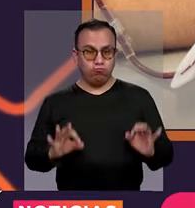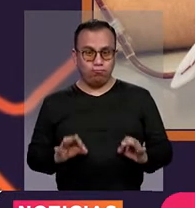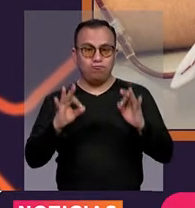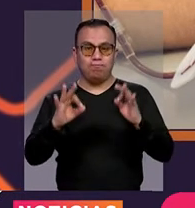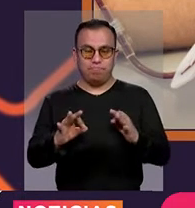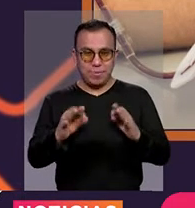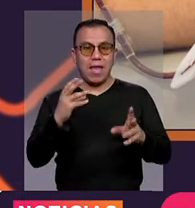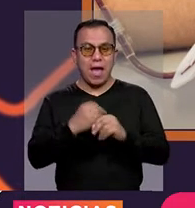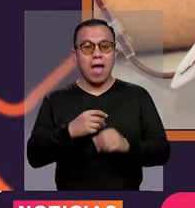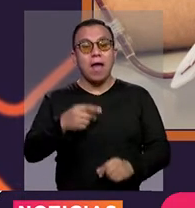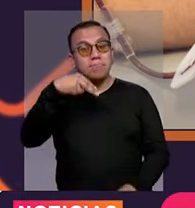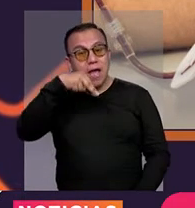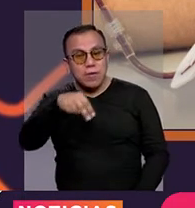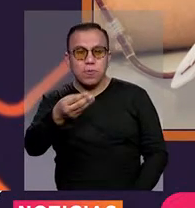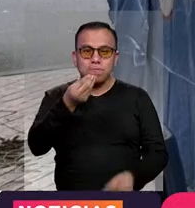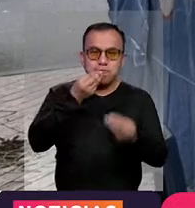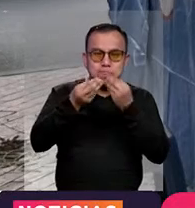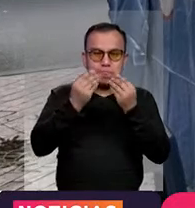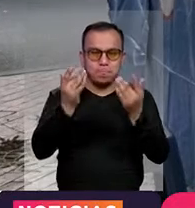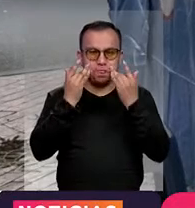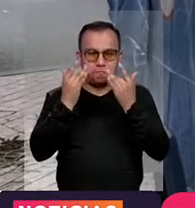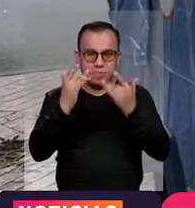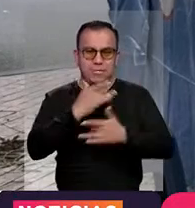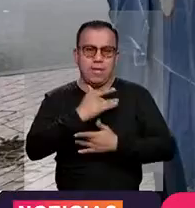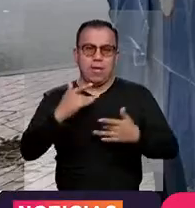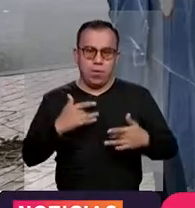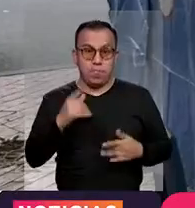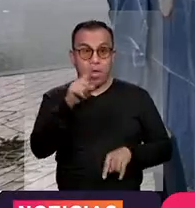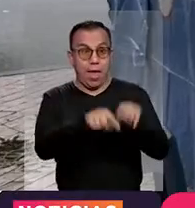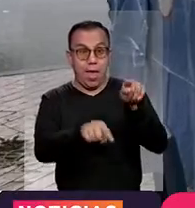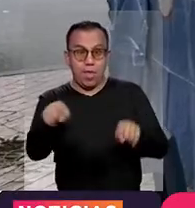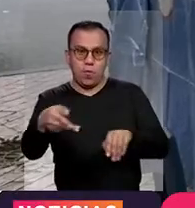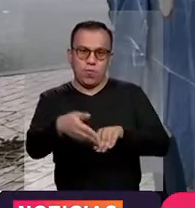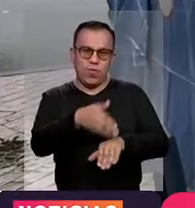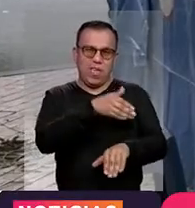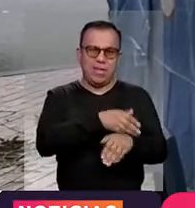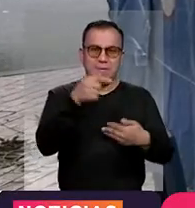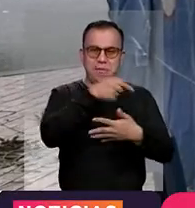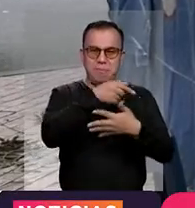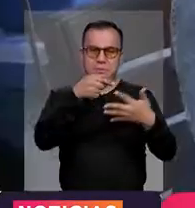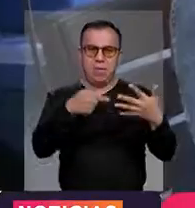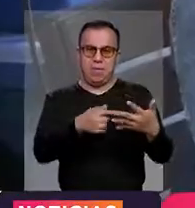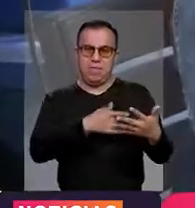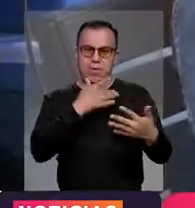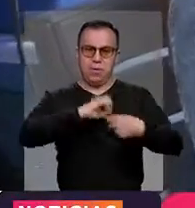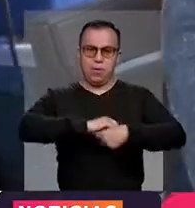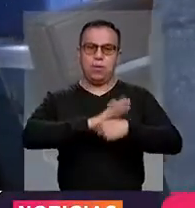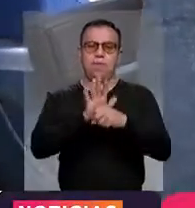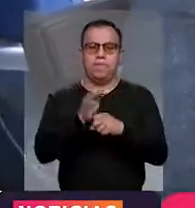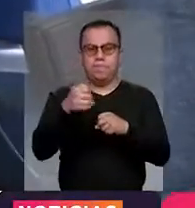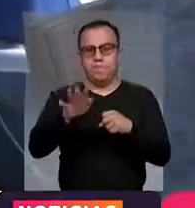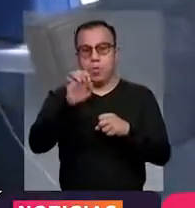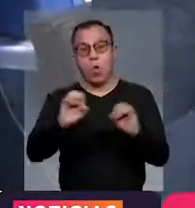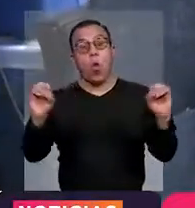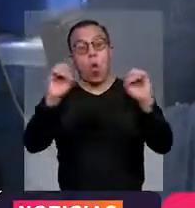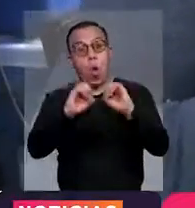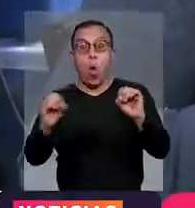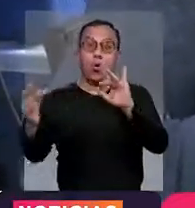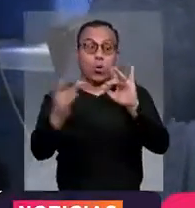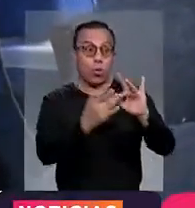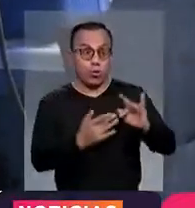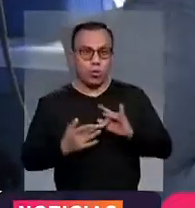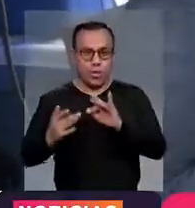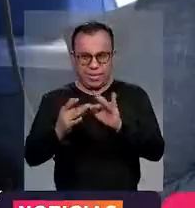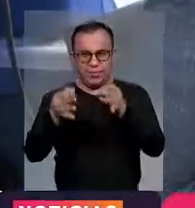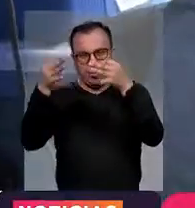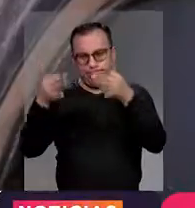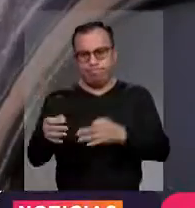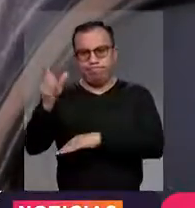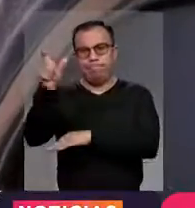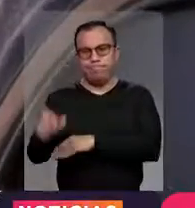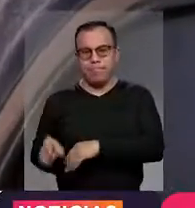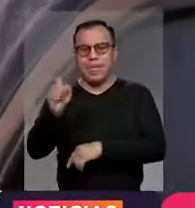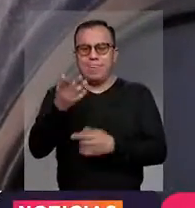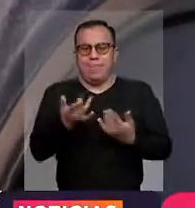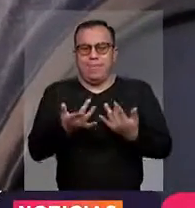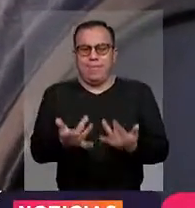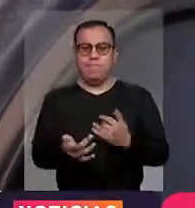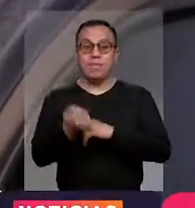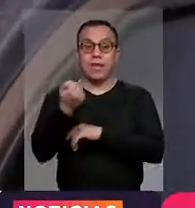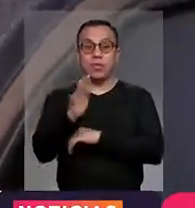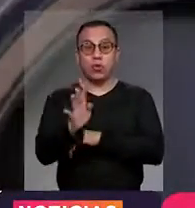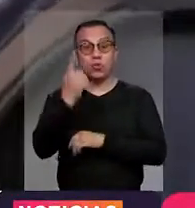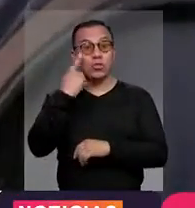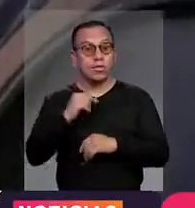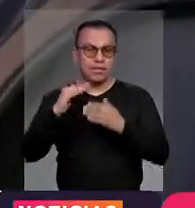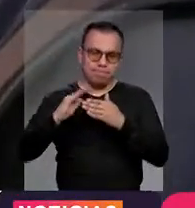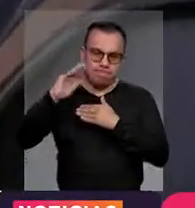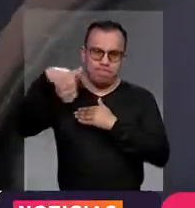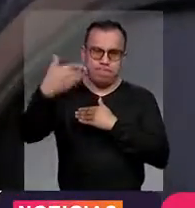BáSICOS ES TENER ENTRE 18 Y